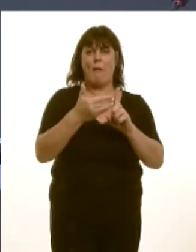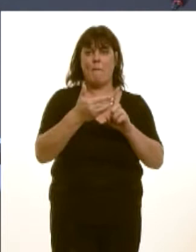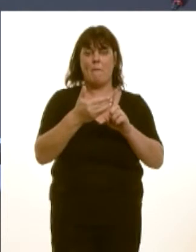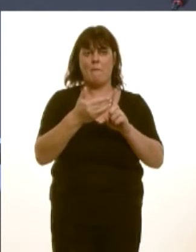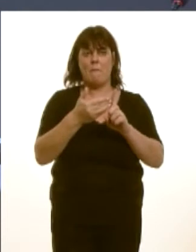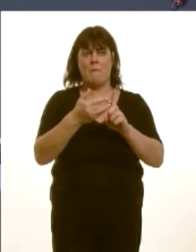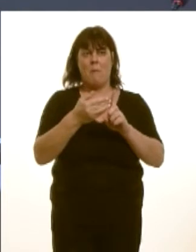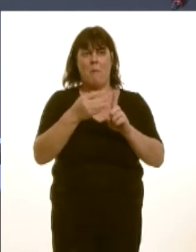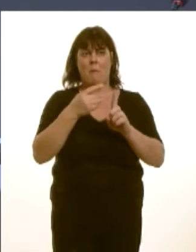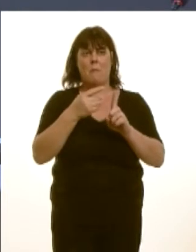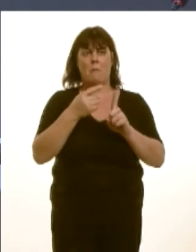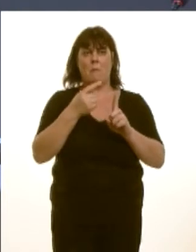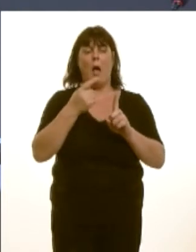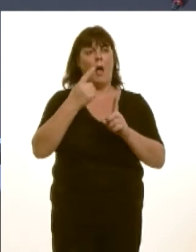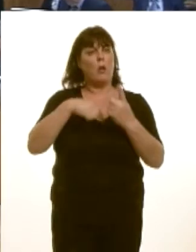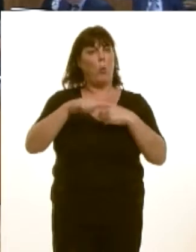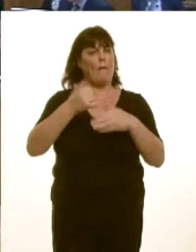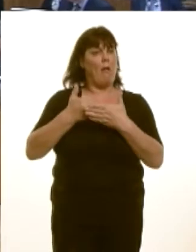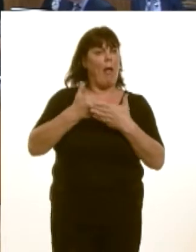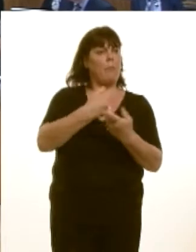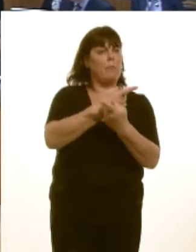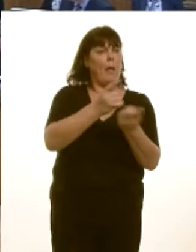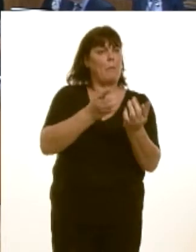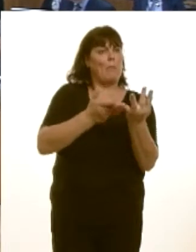OAQ(4)1858(FM) Carwyn Jones: Rydym yn disgwyl i bawb ledled